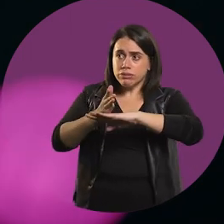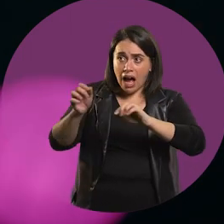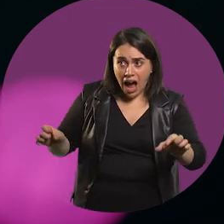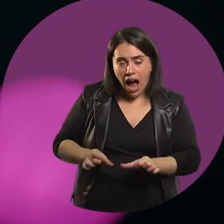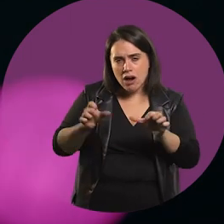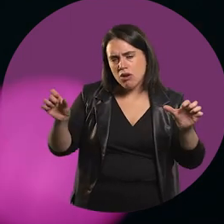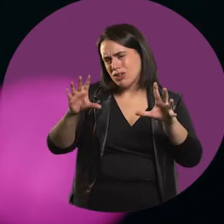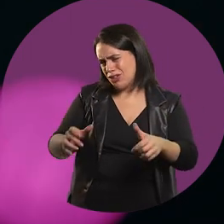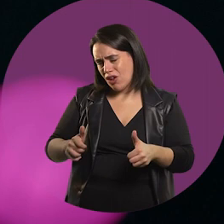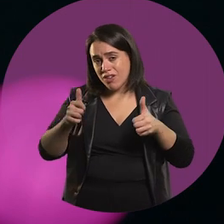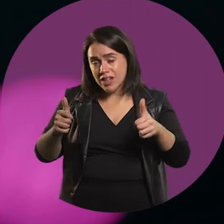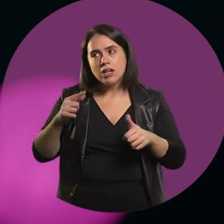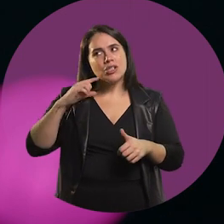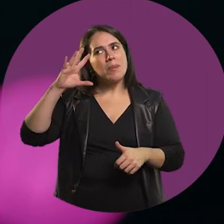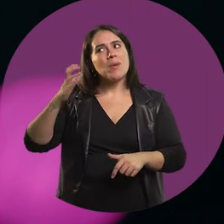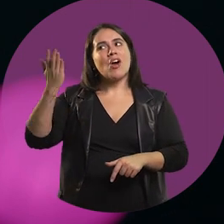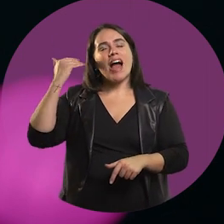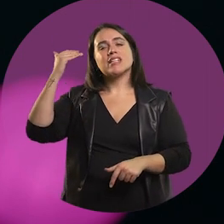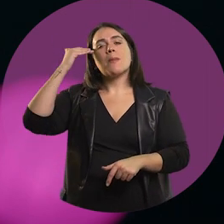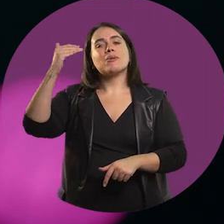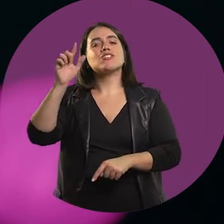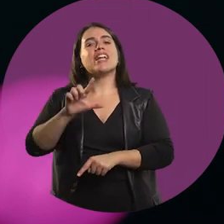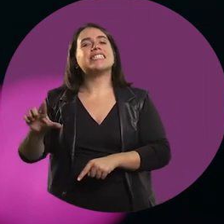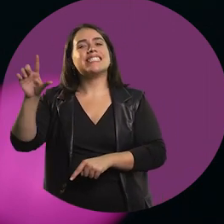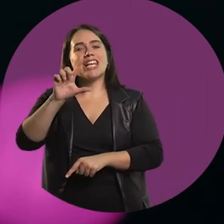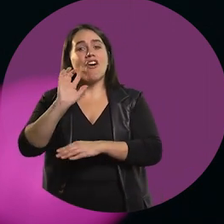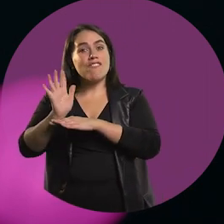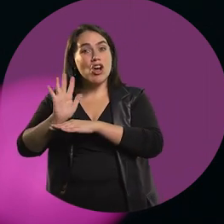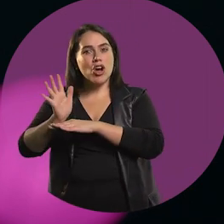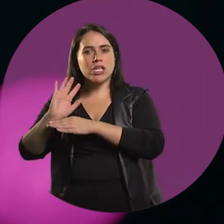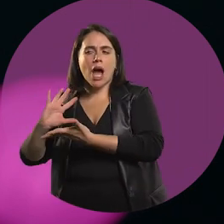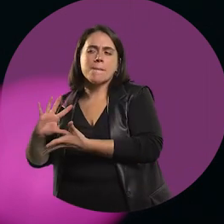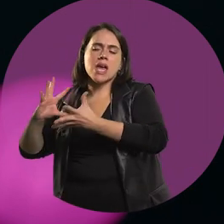porque de hecho mis profesoras de Biología del liceo fueron una cosa impresionante.